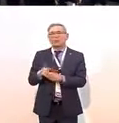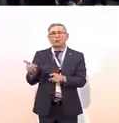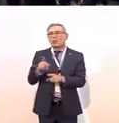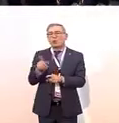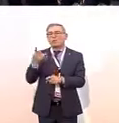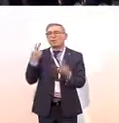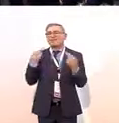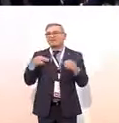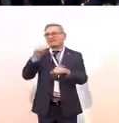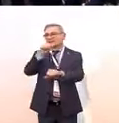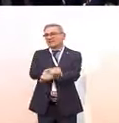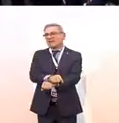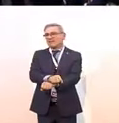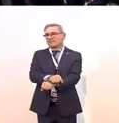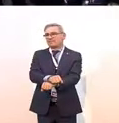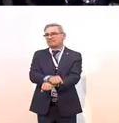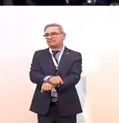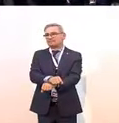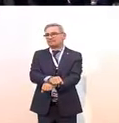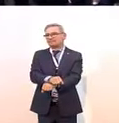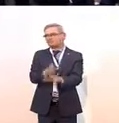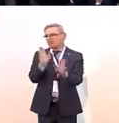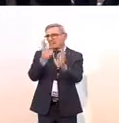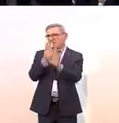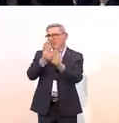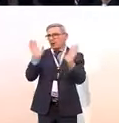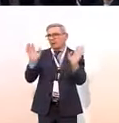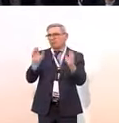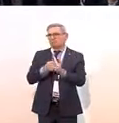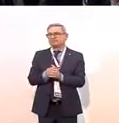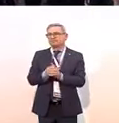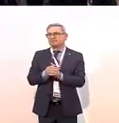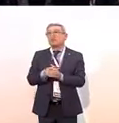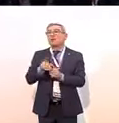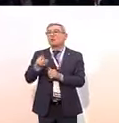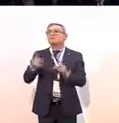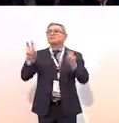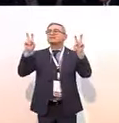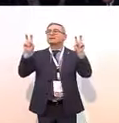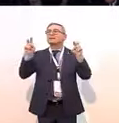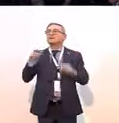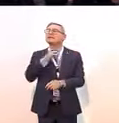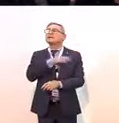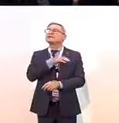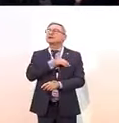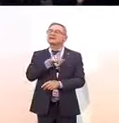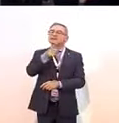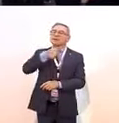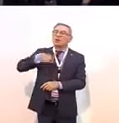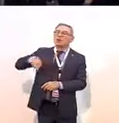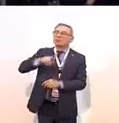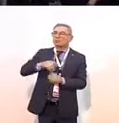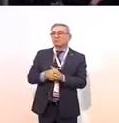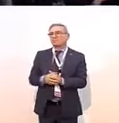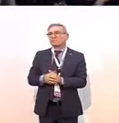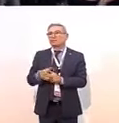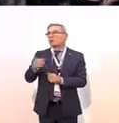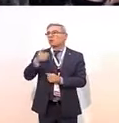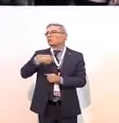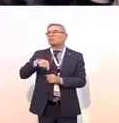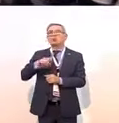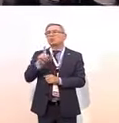pazzesca. Queste tematiche mi riguardano, ci riguardano. Noi non siamo dei numerini,